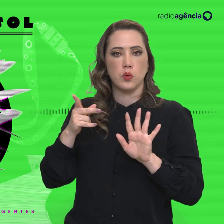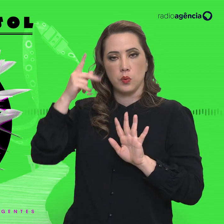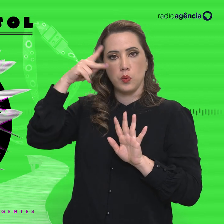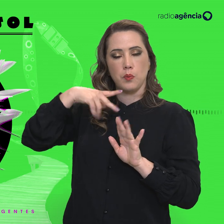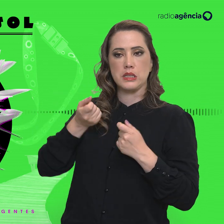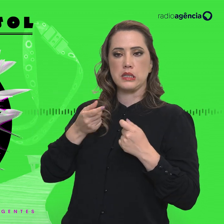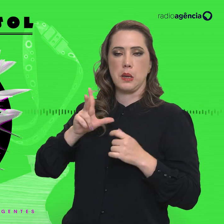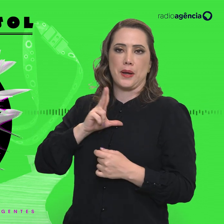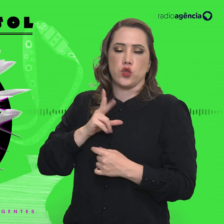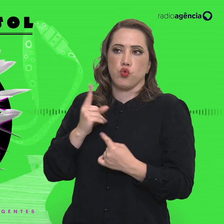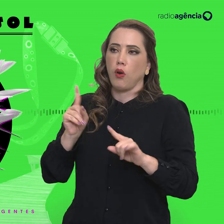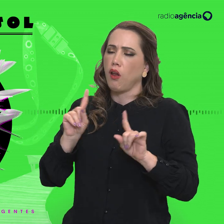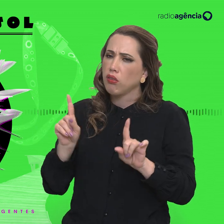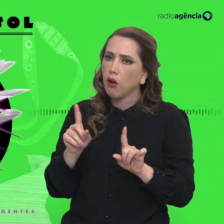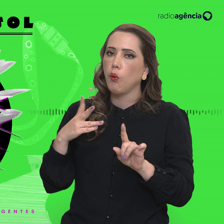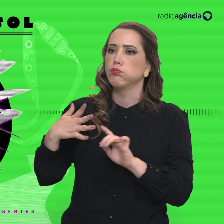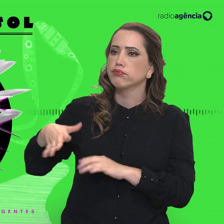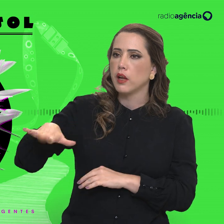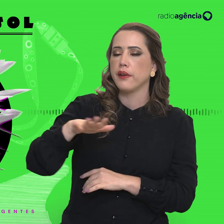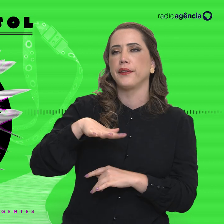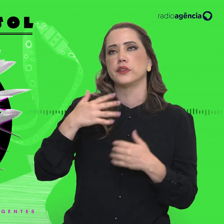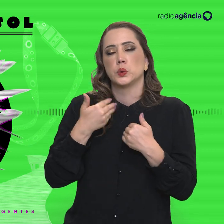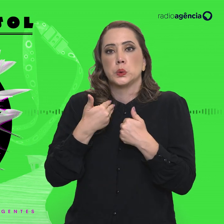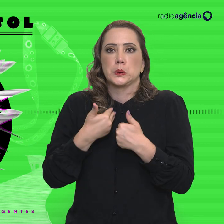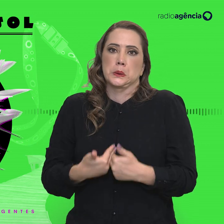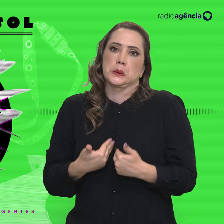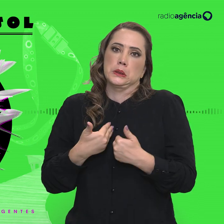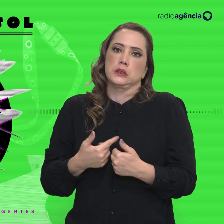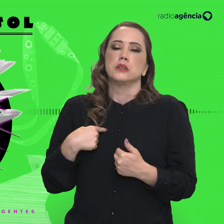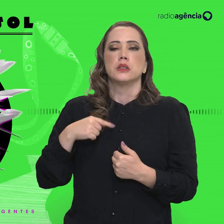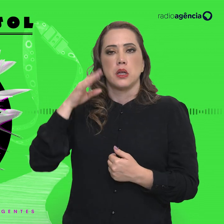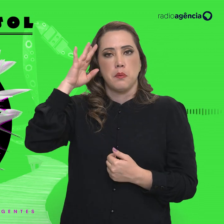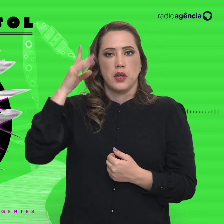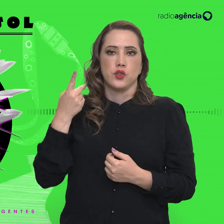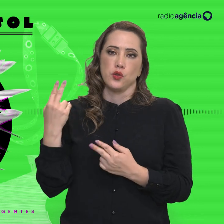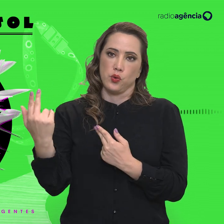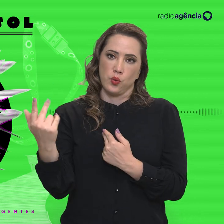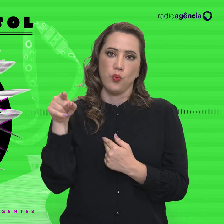Não é fácil, tem hora que a gente cansa pra caramba, eu imagino que você passou por isso várias vezes.